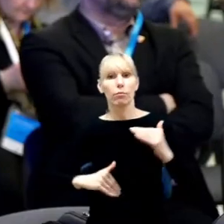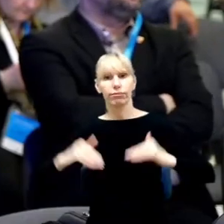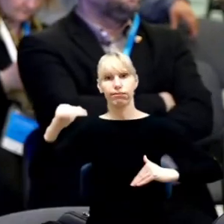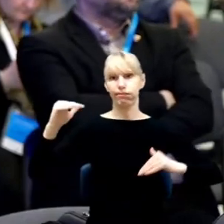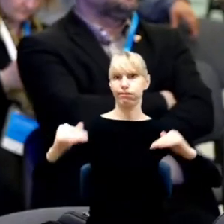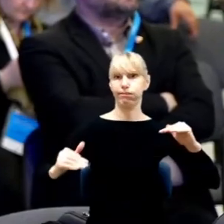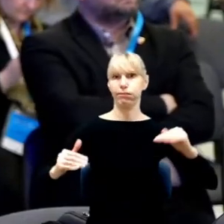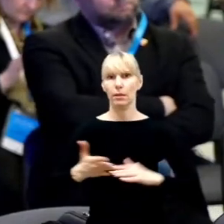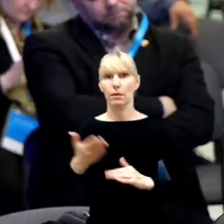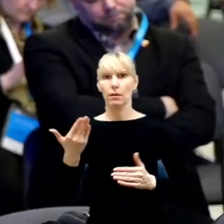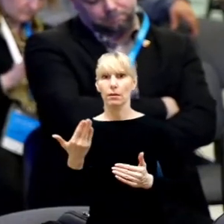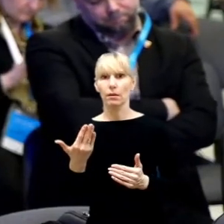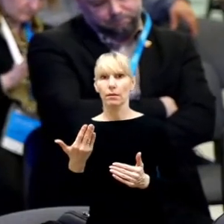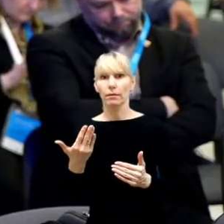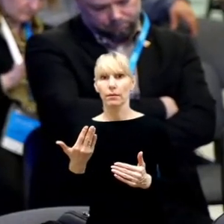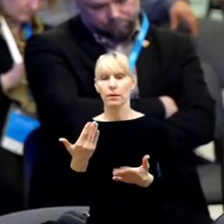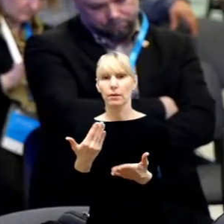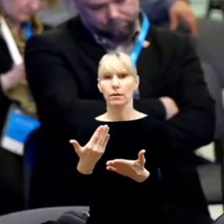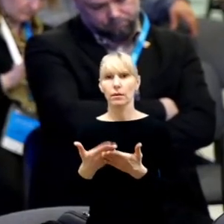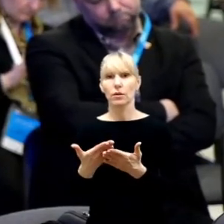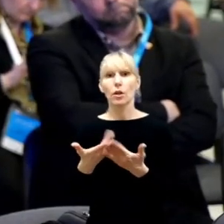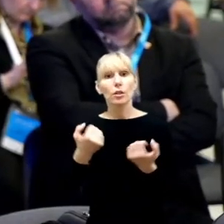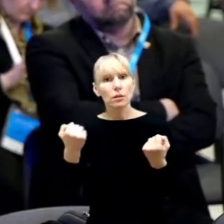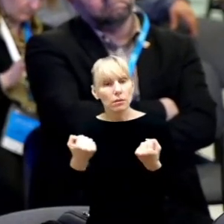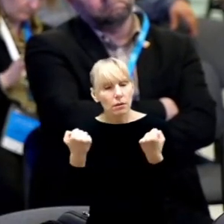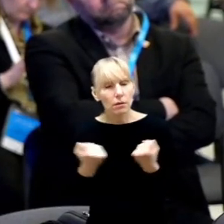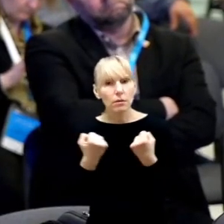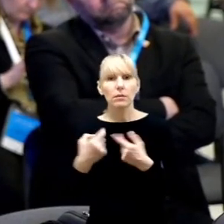intensywnością dyskutujemy o polityce mieszkaniowej,